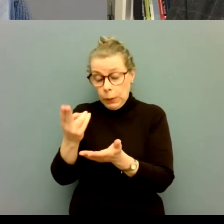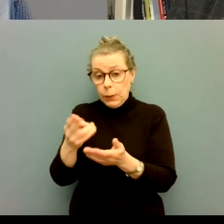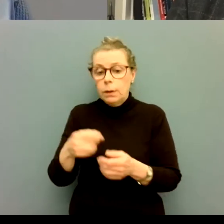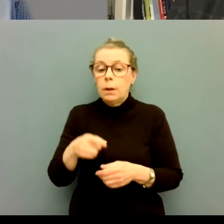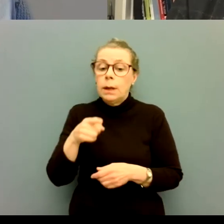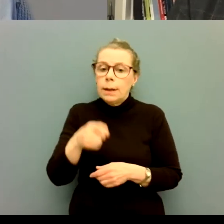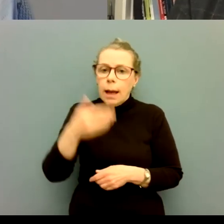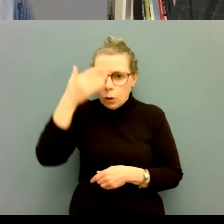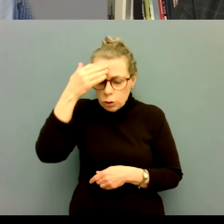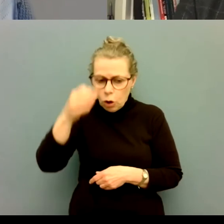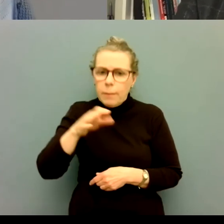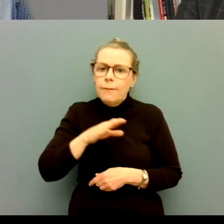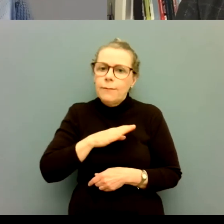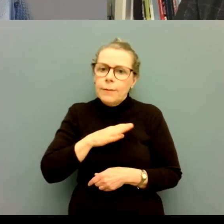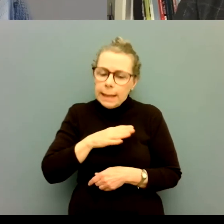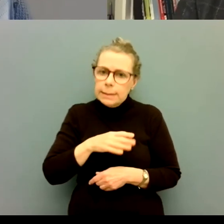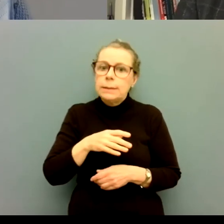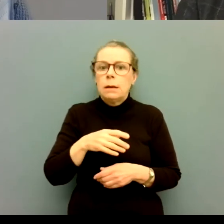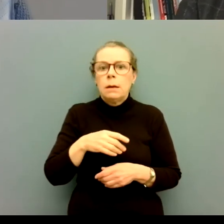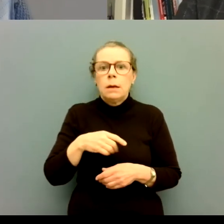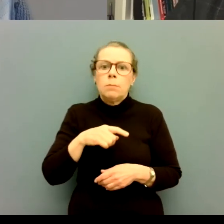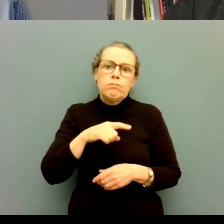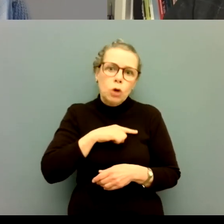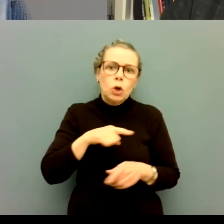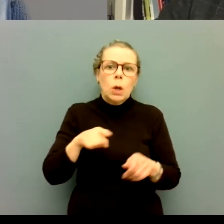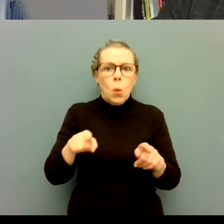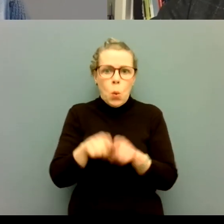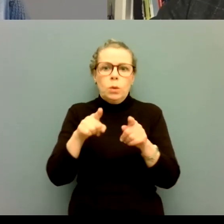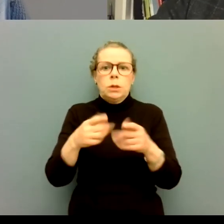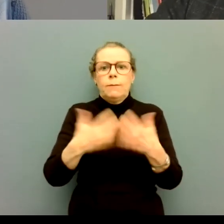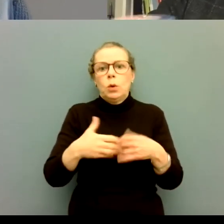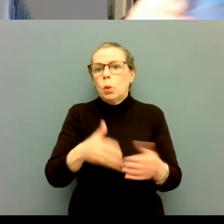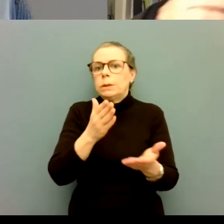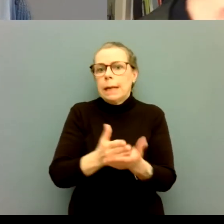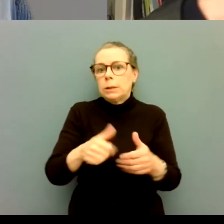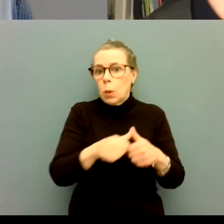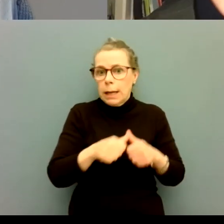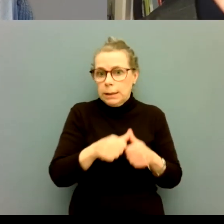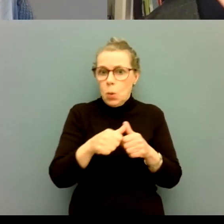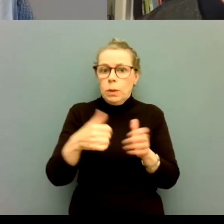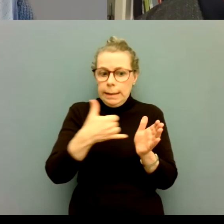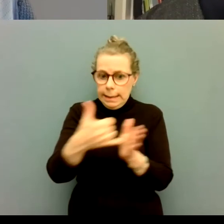Kunskaperna finns inte minst inom funktionsrättsorganisationerna.